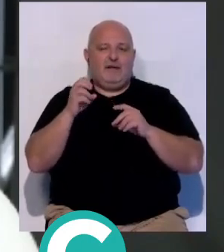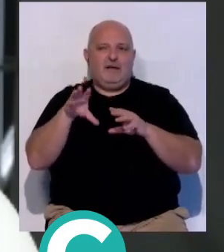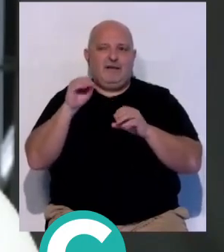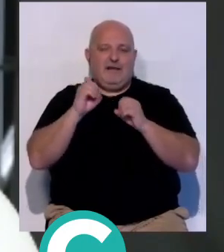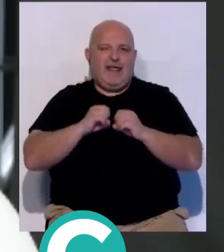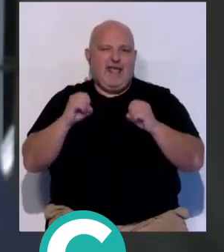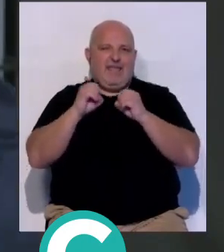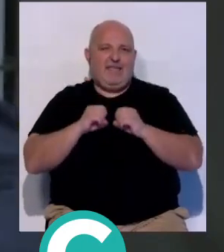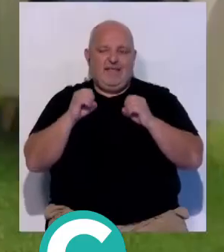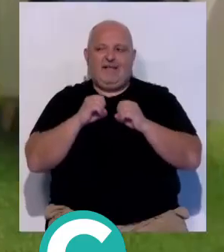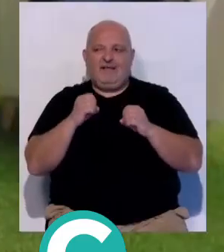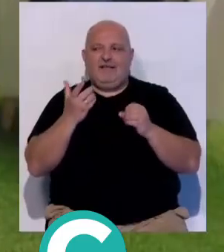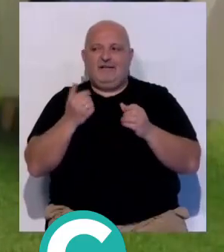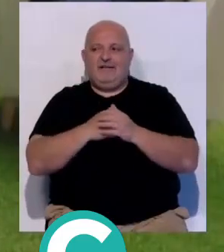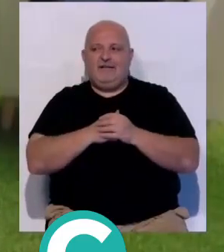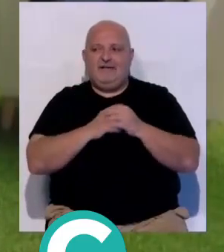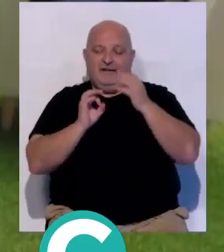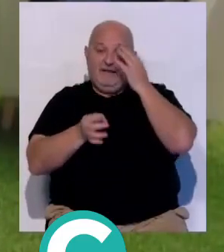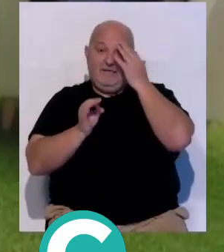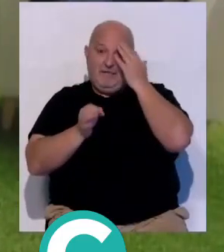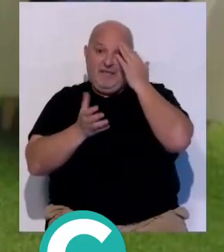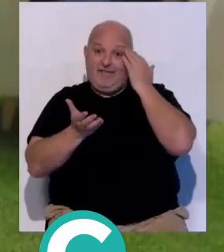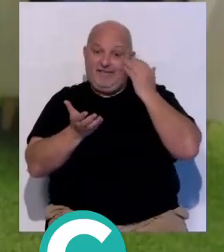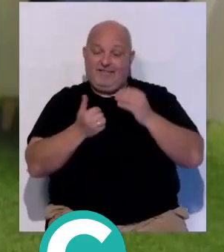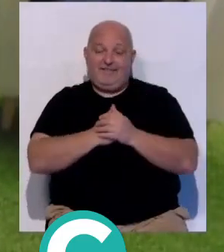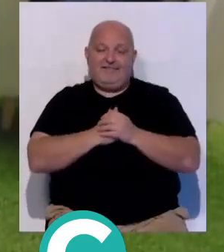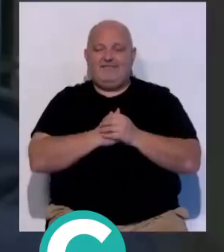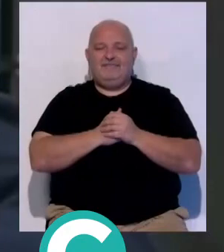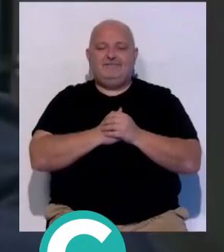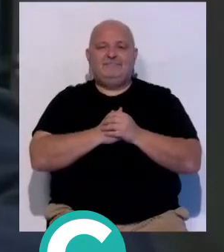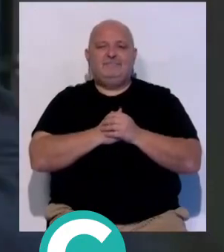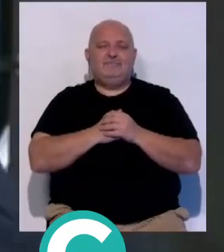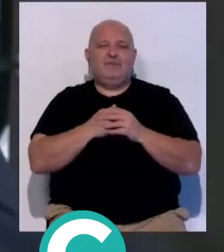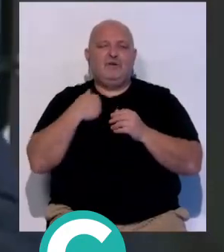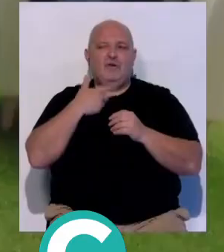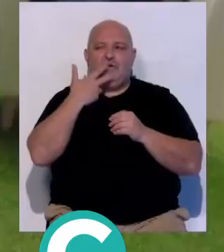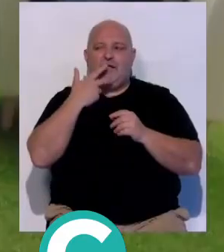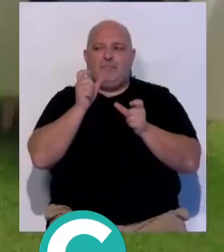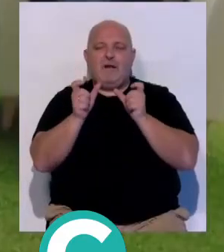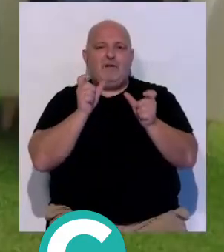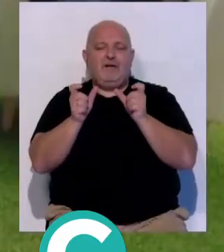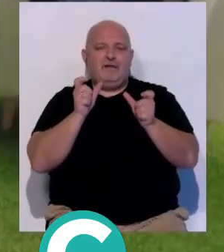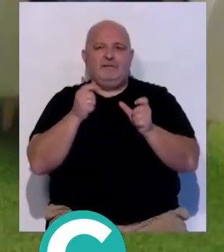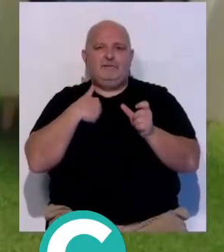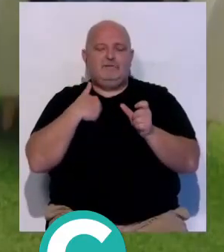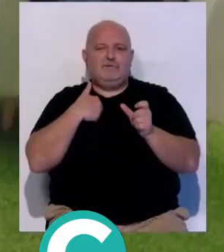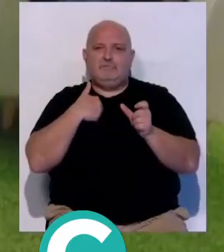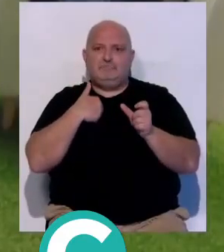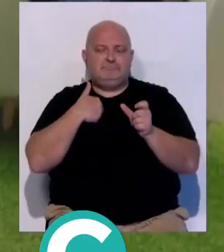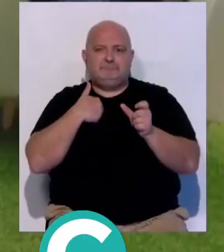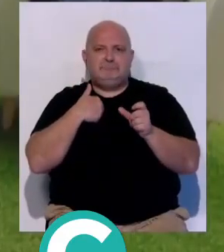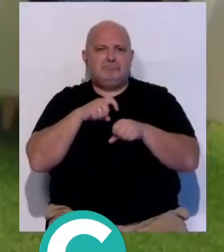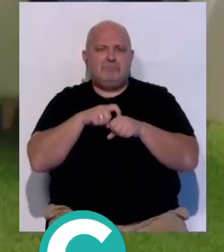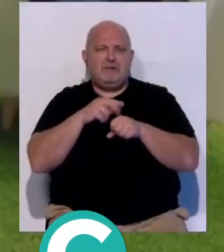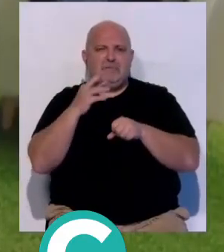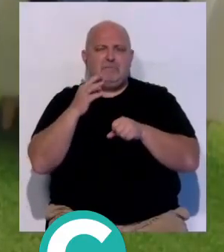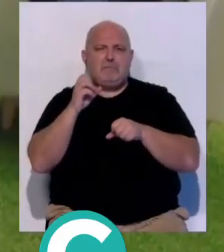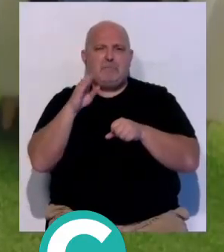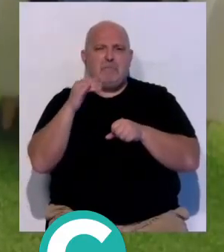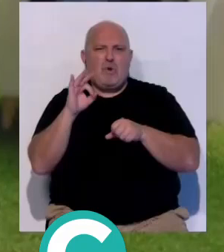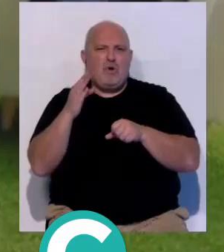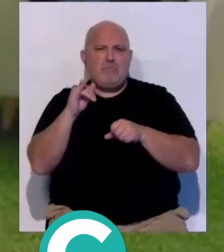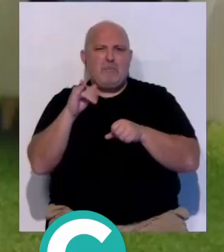yo conocí palabras aquí yo he dicho que no las tipo Qué es el Pipo Quién conoce lo que es el tipo